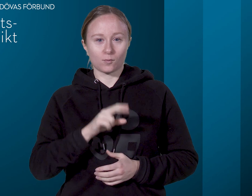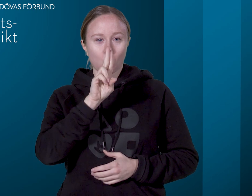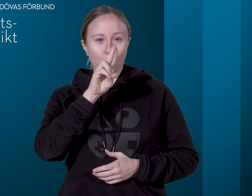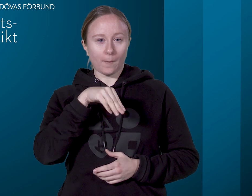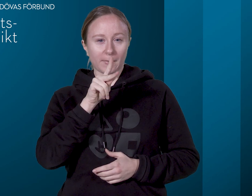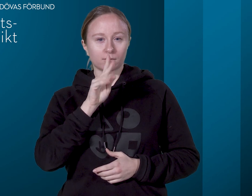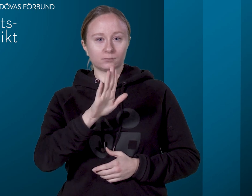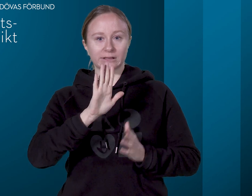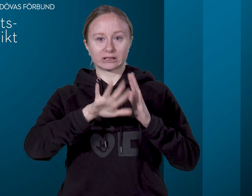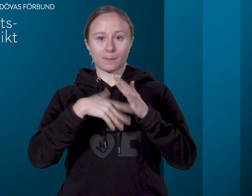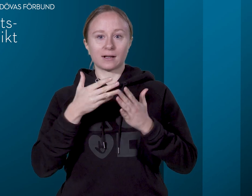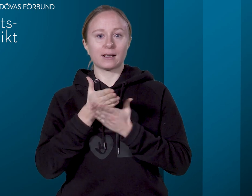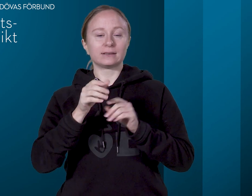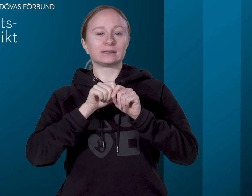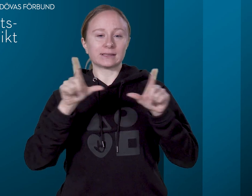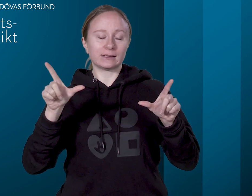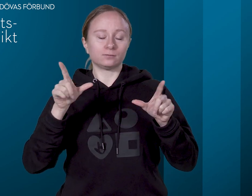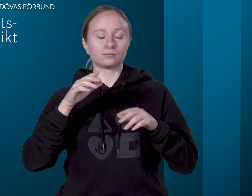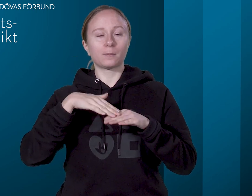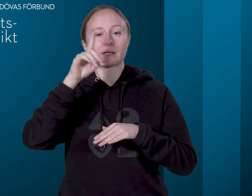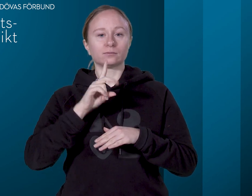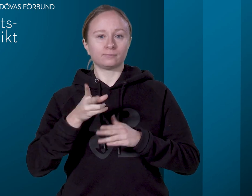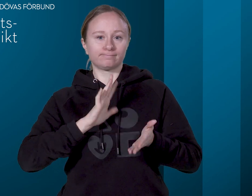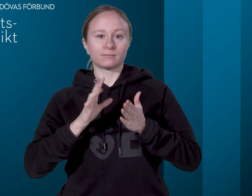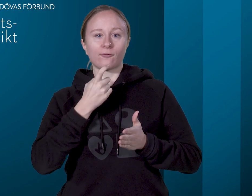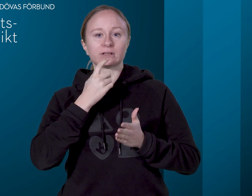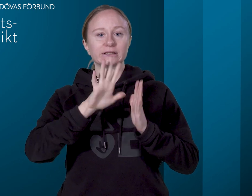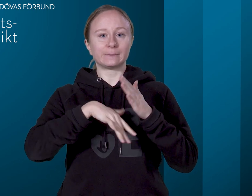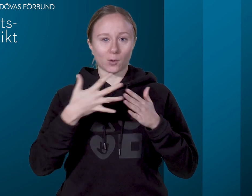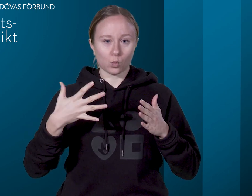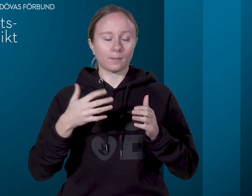s teckenspråkiga sändning sker i huvudsak på finskt teckenspråk, -